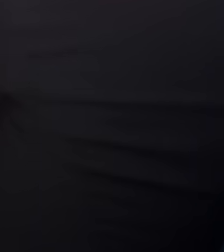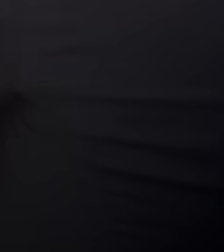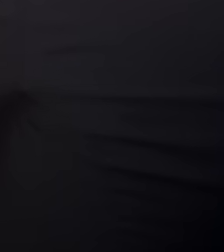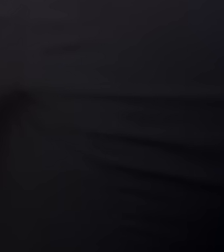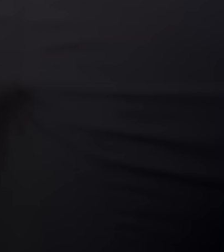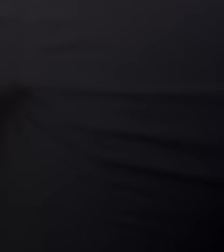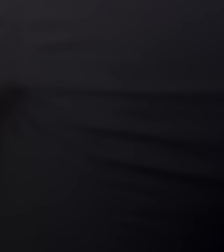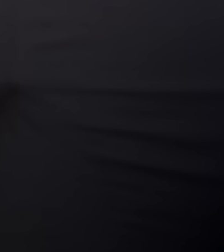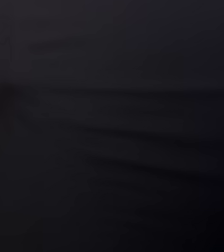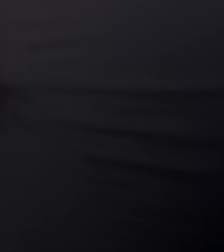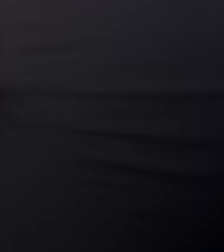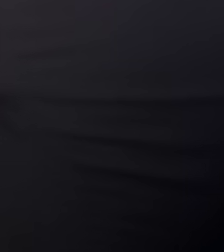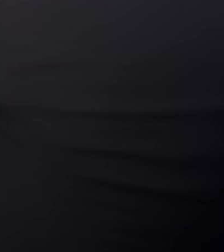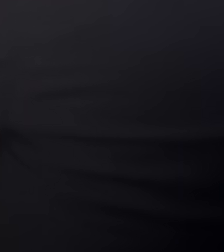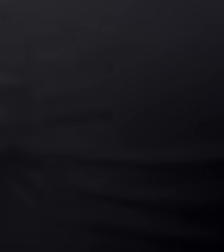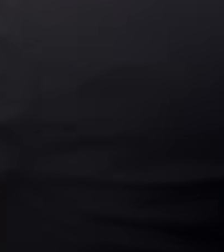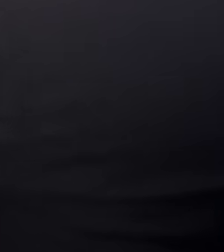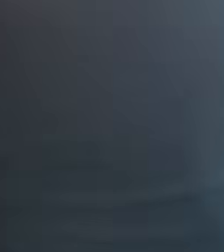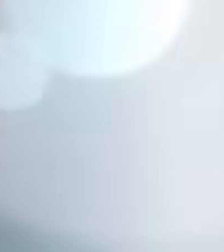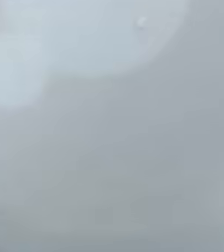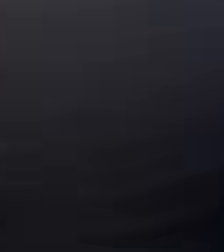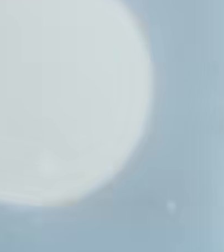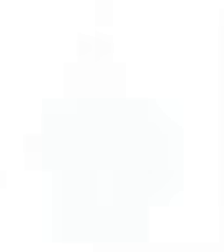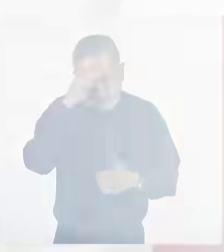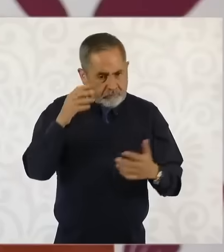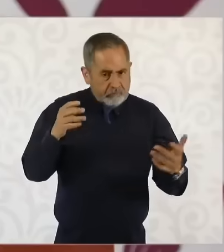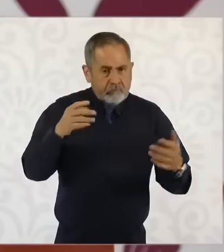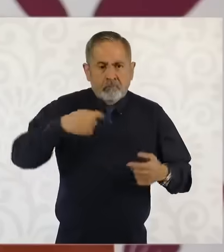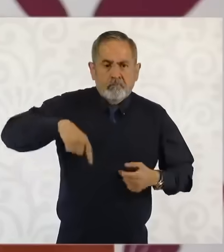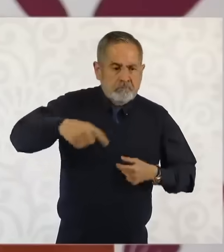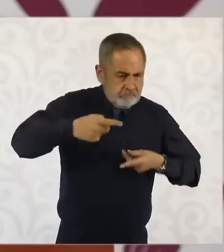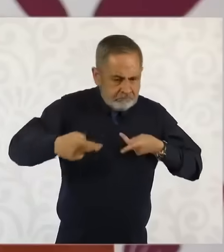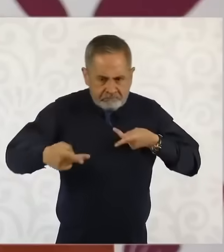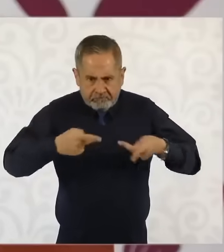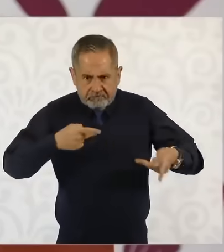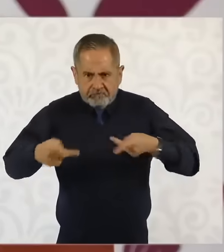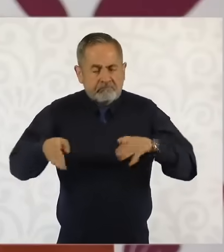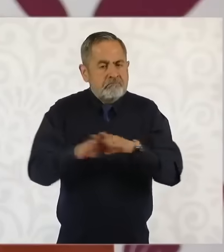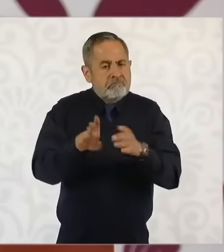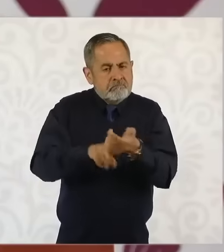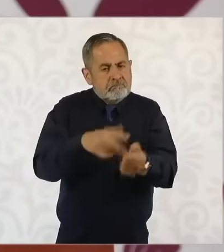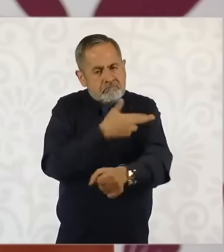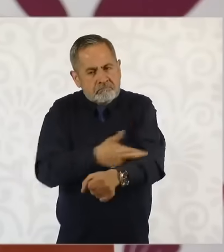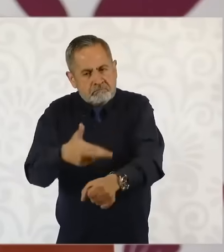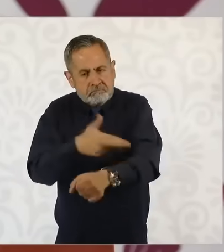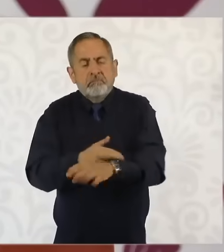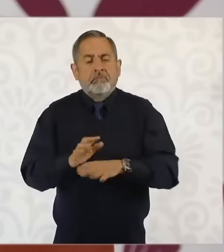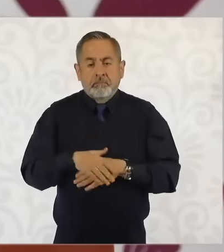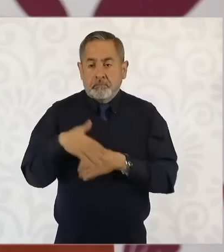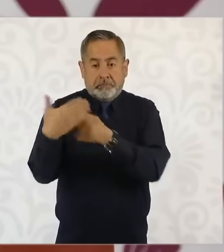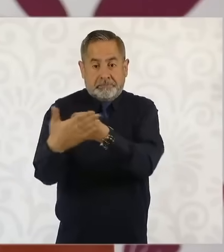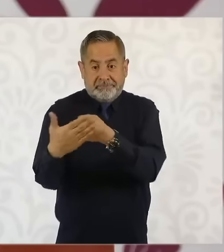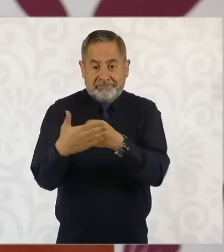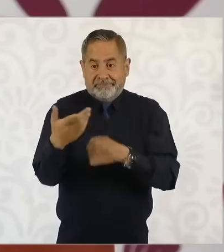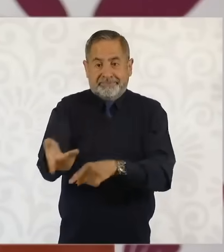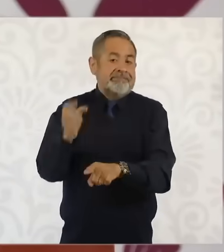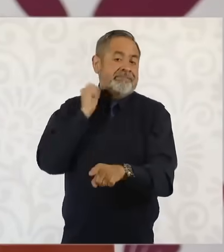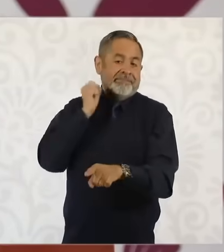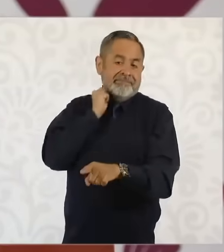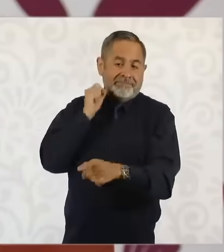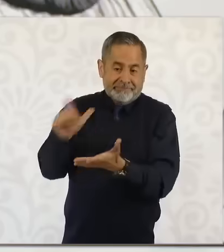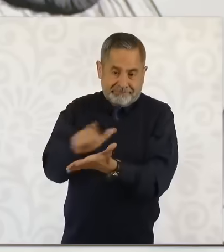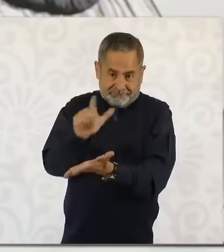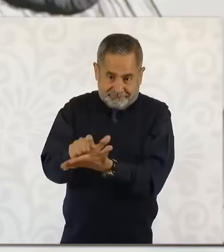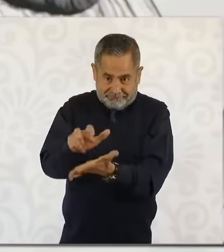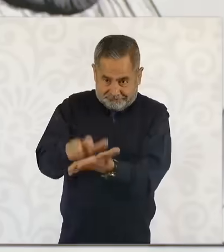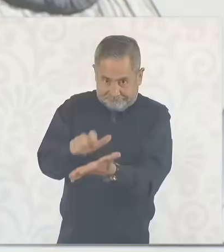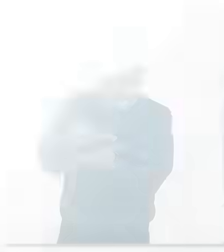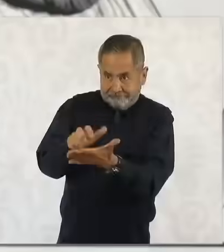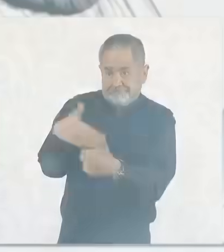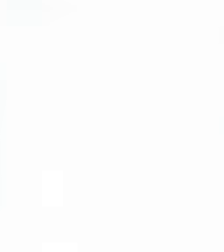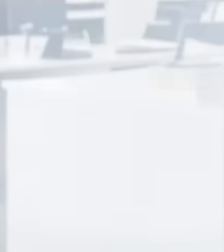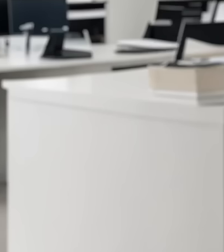pareja ante este tenor hoy la presidenta de México Claudia Shainboundown hace mención que era muy